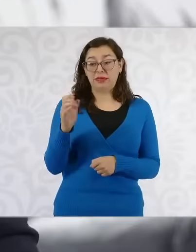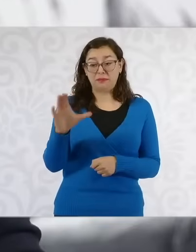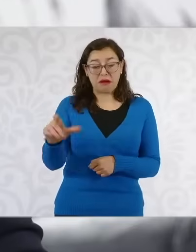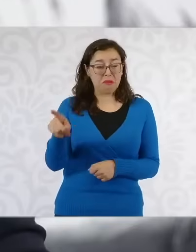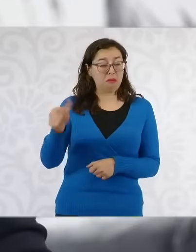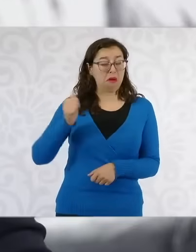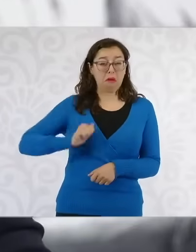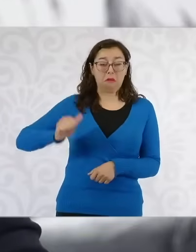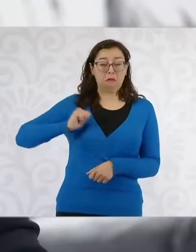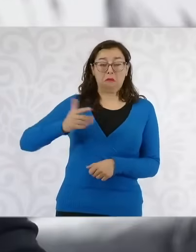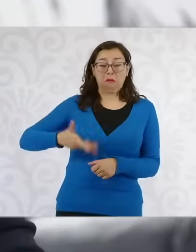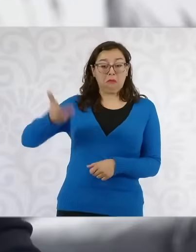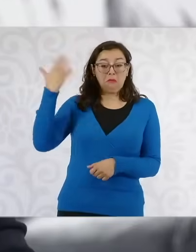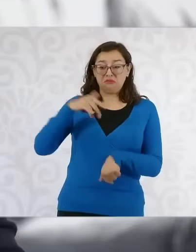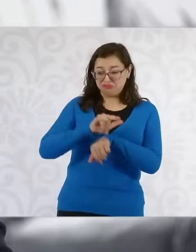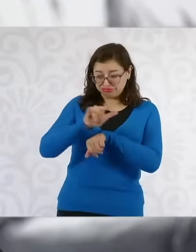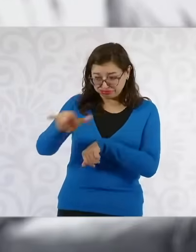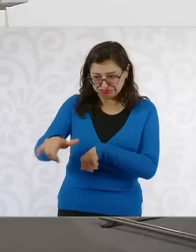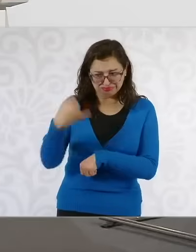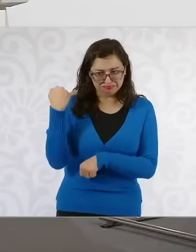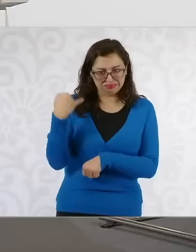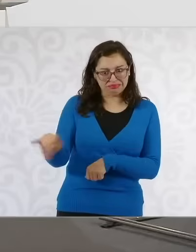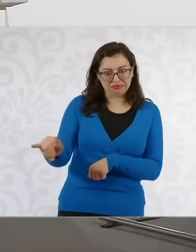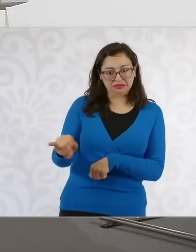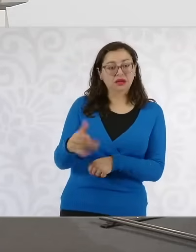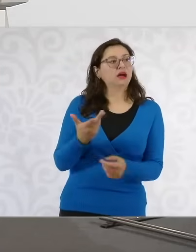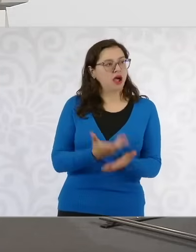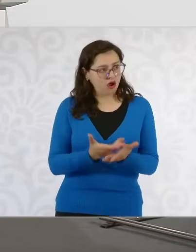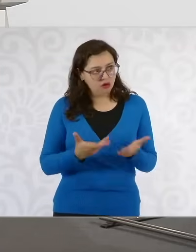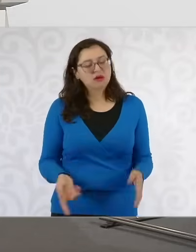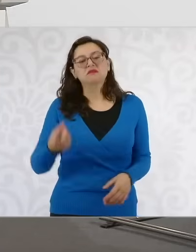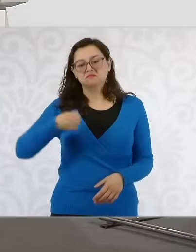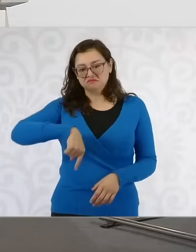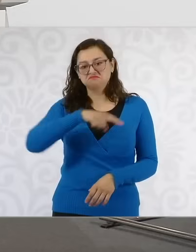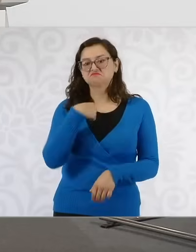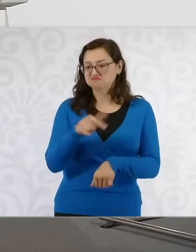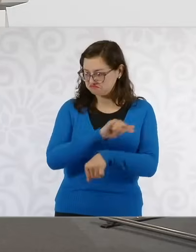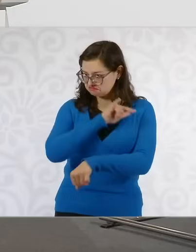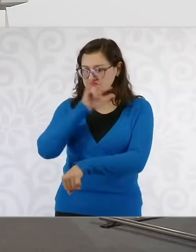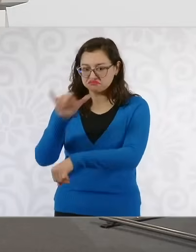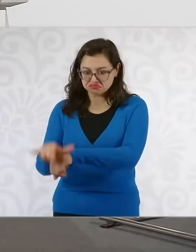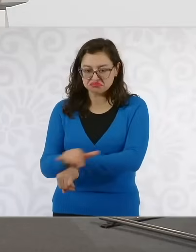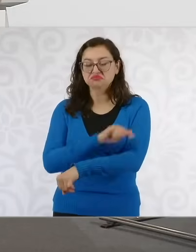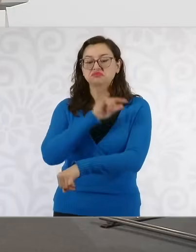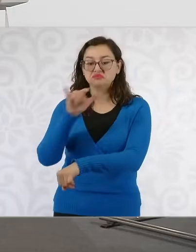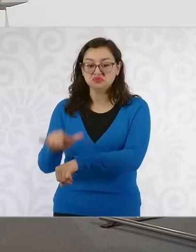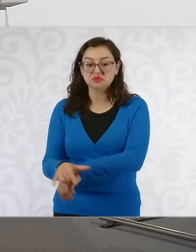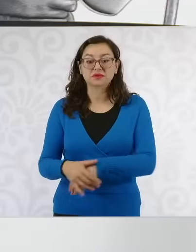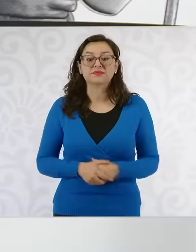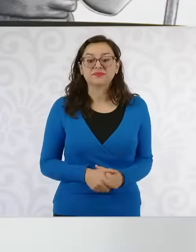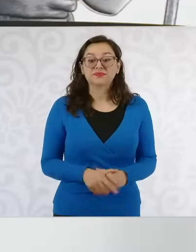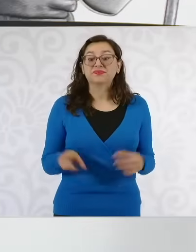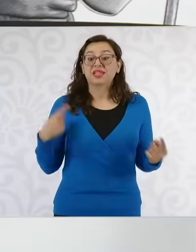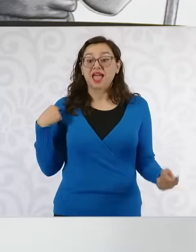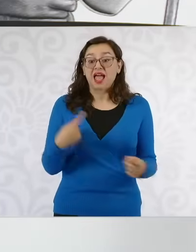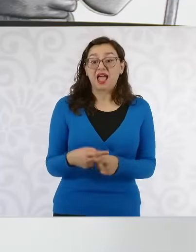por aerolíneas que no volaban hacia ese destino y Durante este año el principal grupo de pasajeros